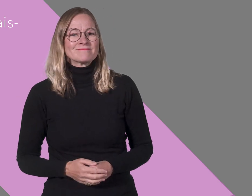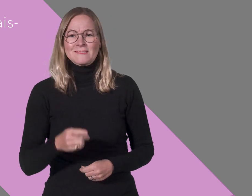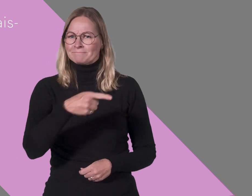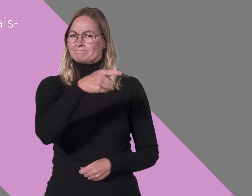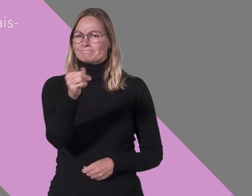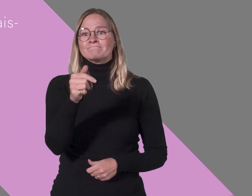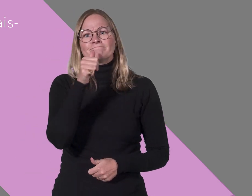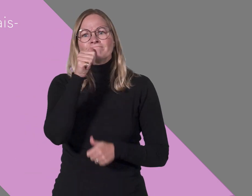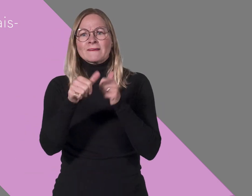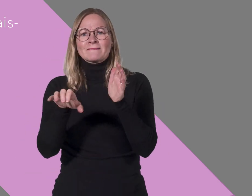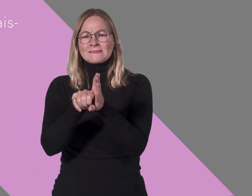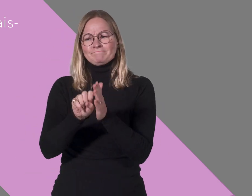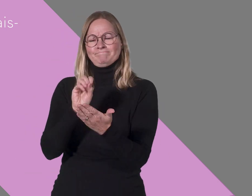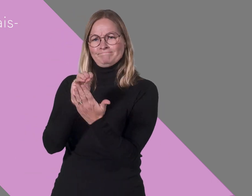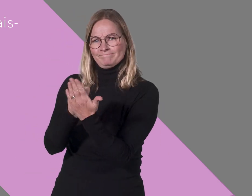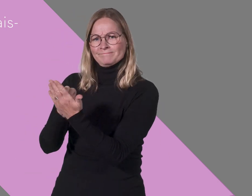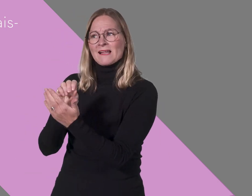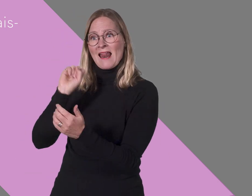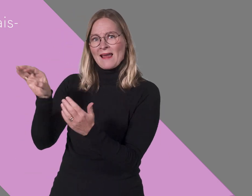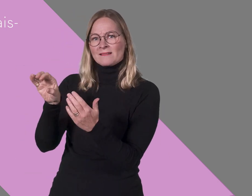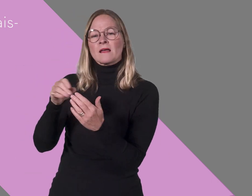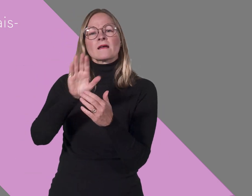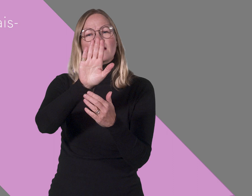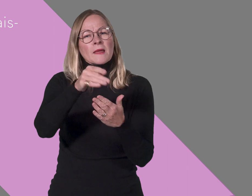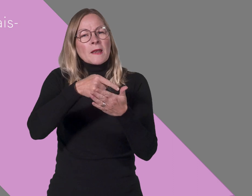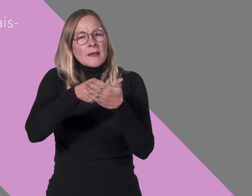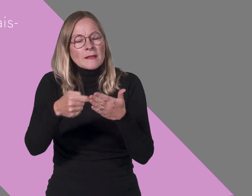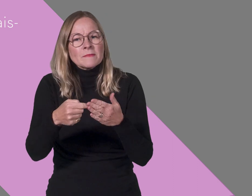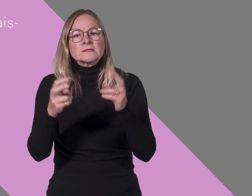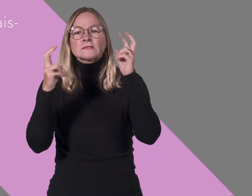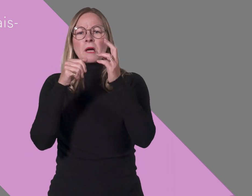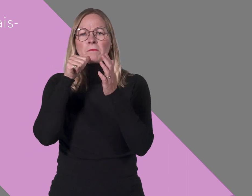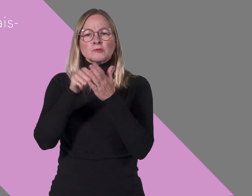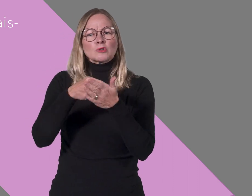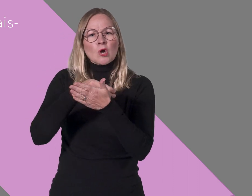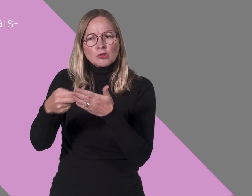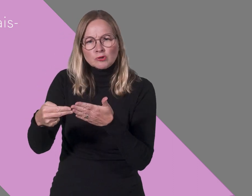Laittakaa ilmoittautumisviestiin oma nimenne ja sähköpostiosoitteenne -